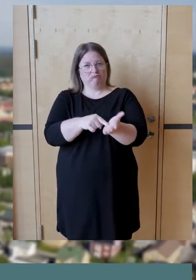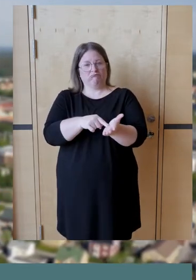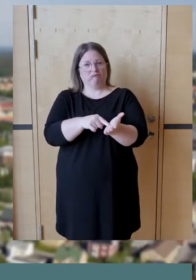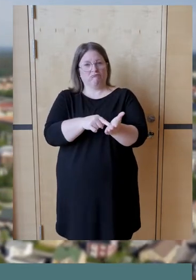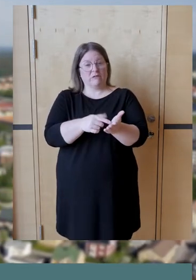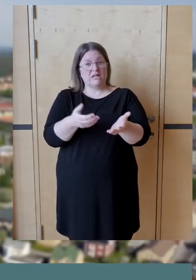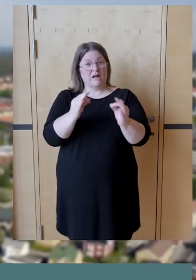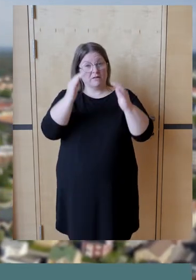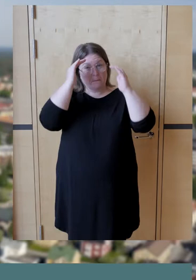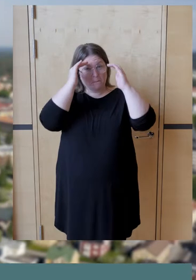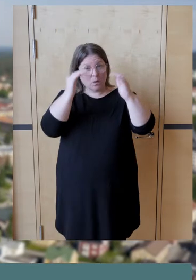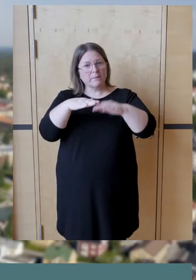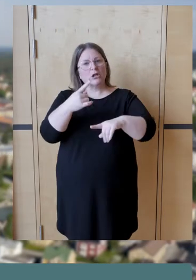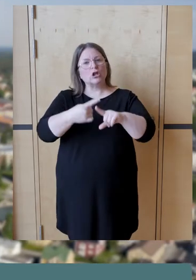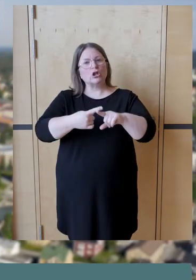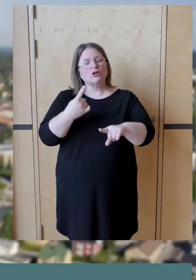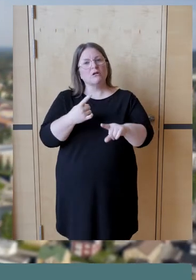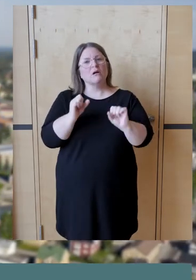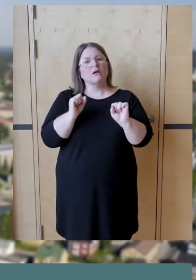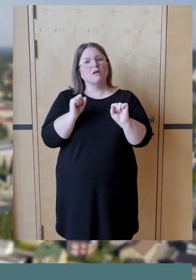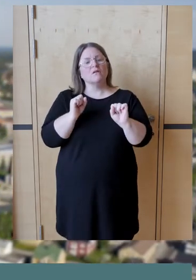Inrikta sig på Bredvid projektbyrå